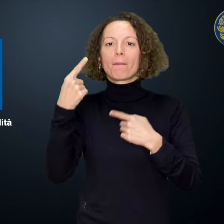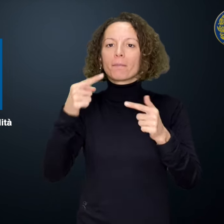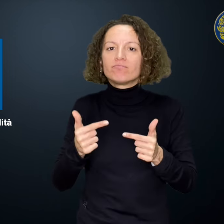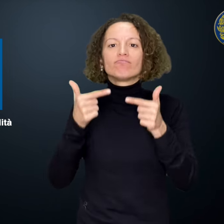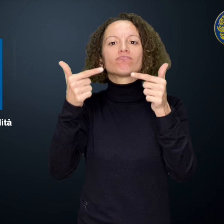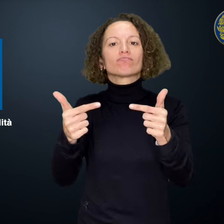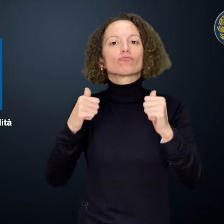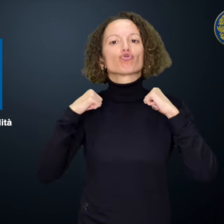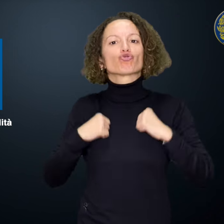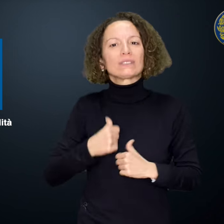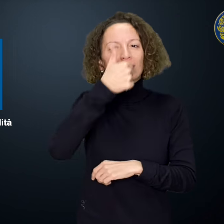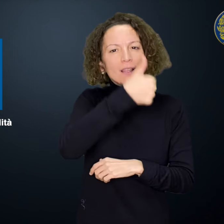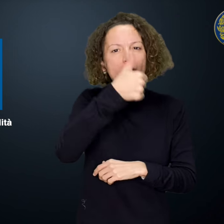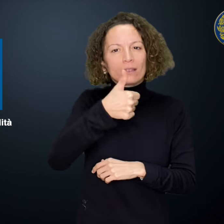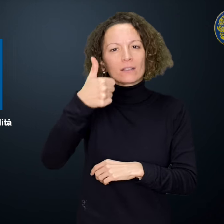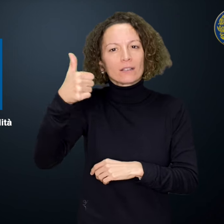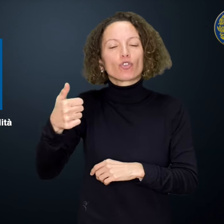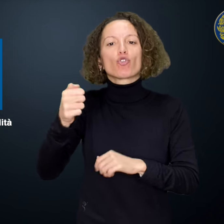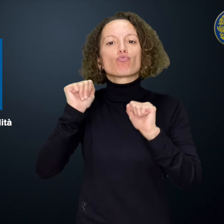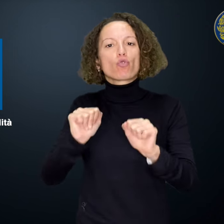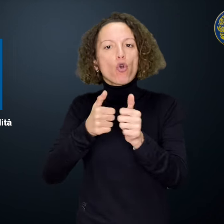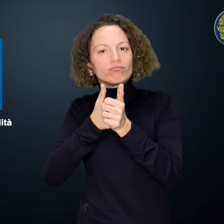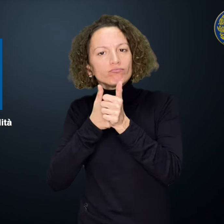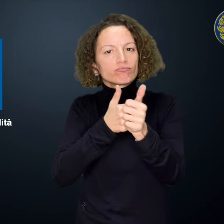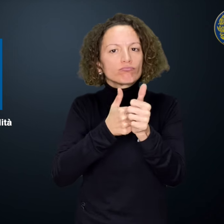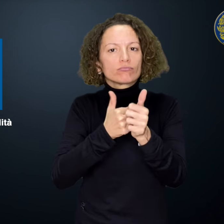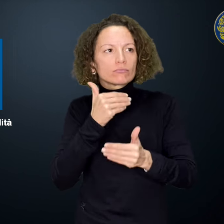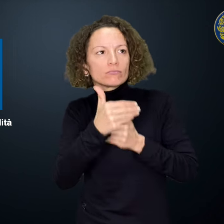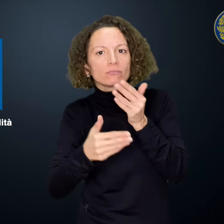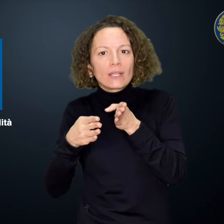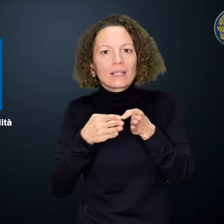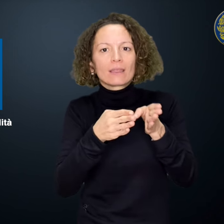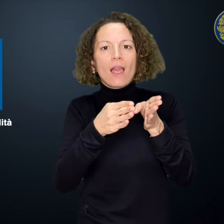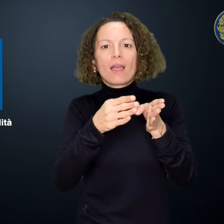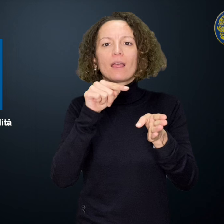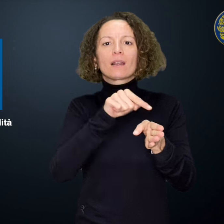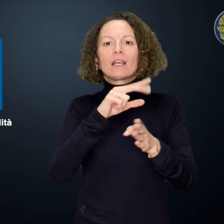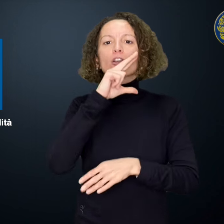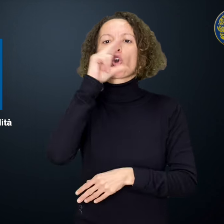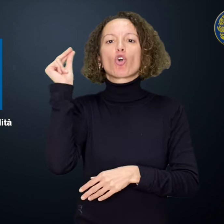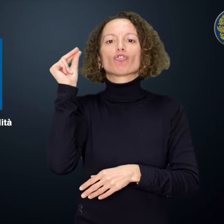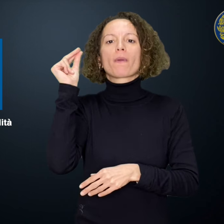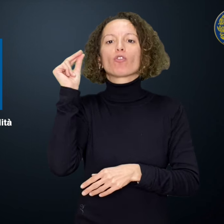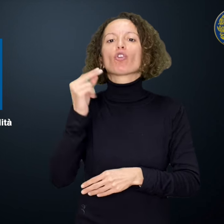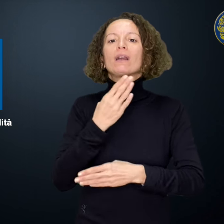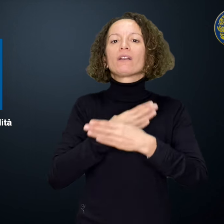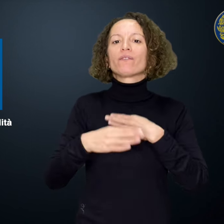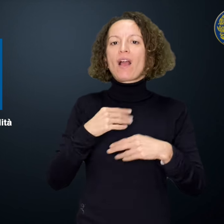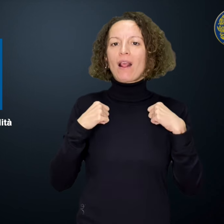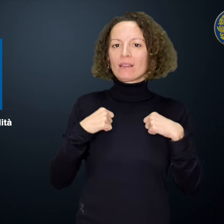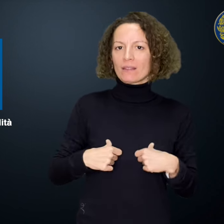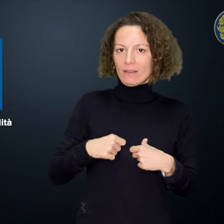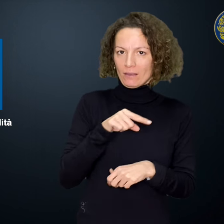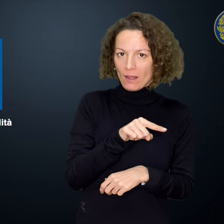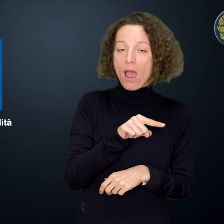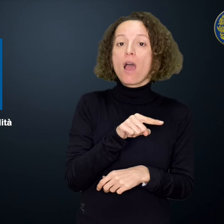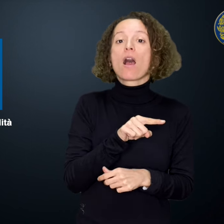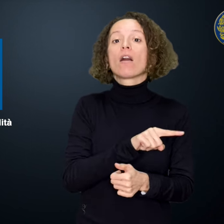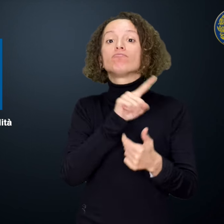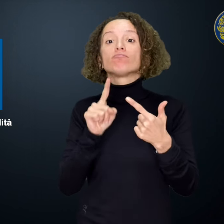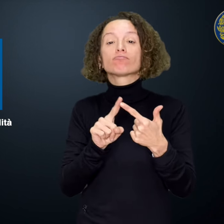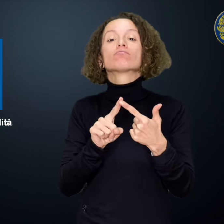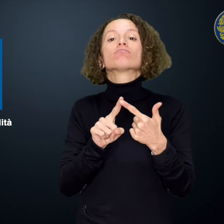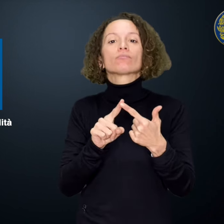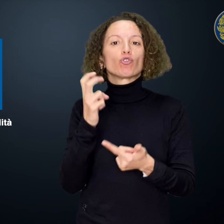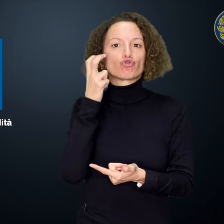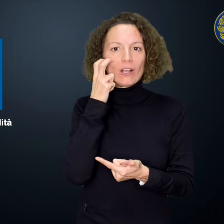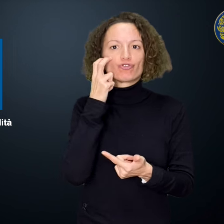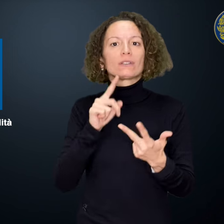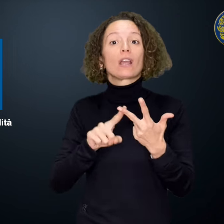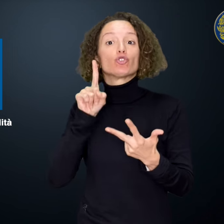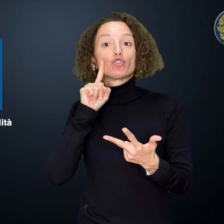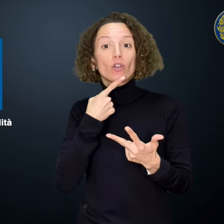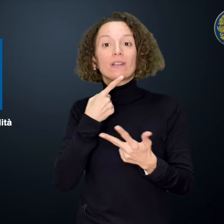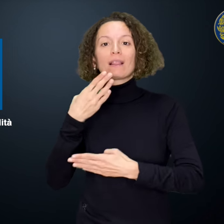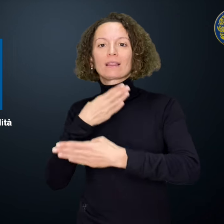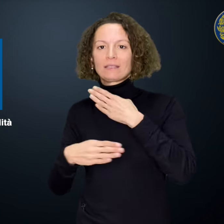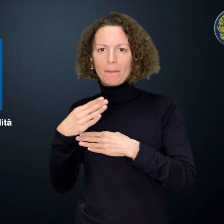che permetterà al cittadino, tramite un portale dedicato e l'identità digitale, di seguire tutto l'iter di riconoscimento della invalidità/cecità/sordità e